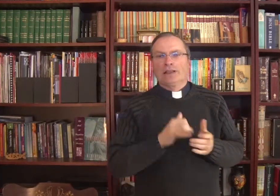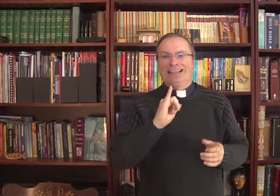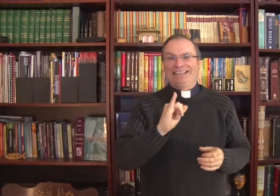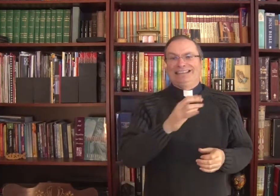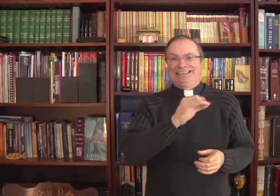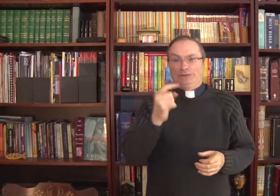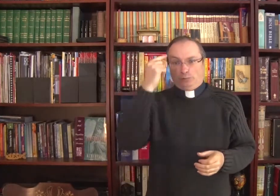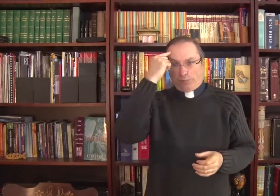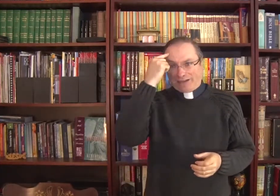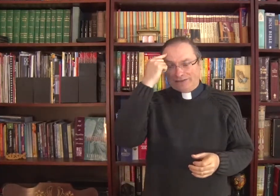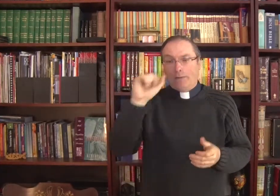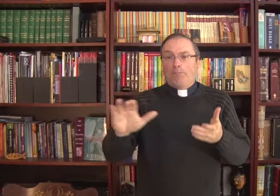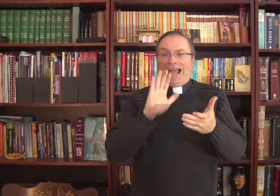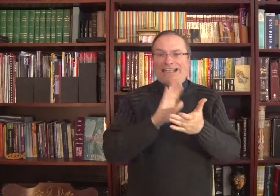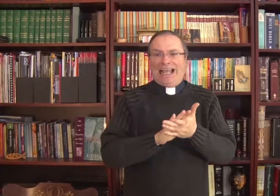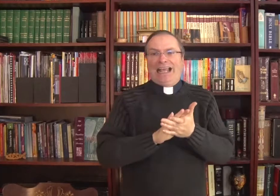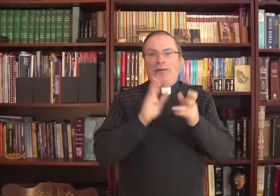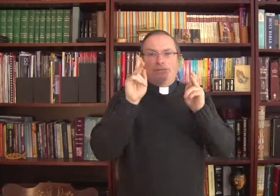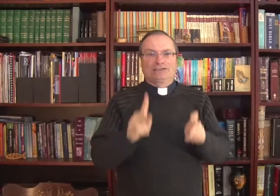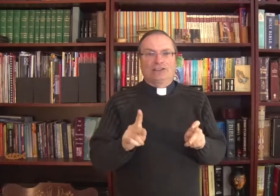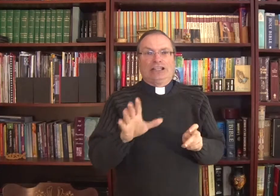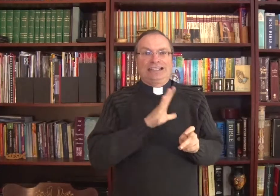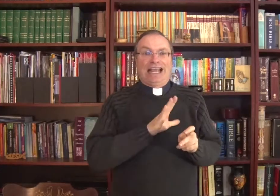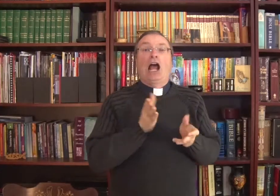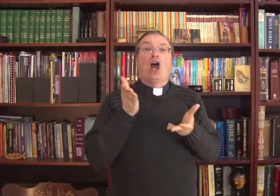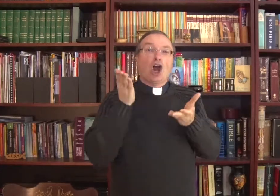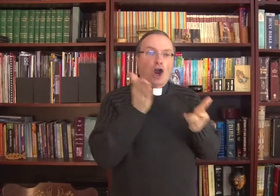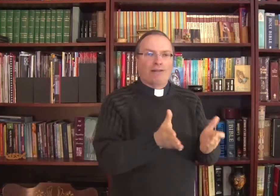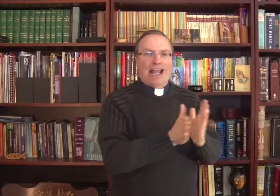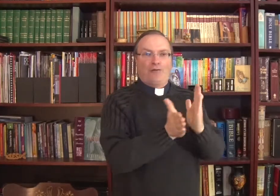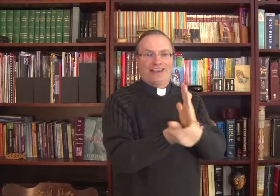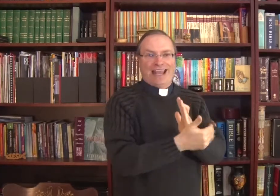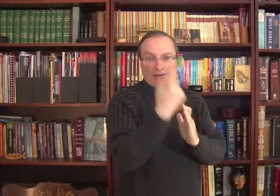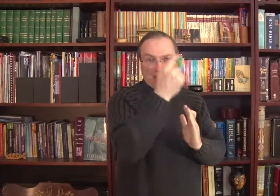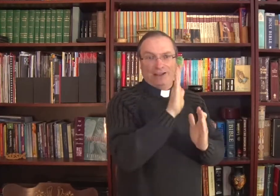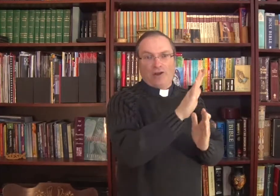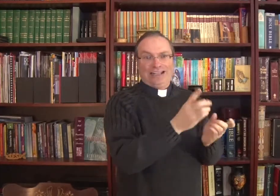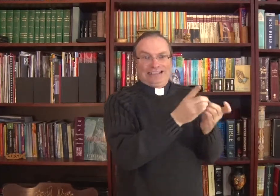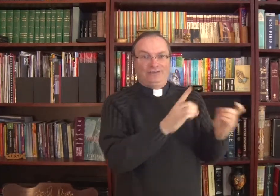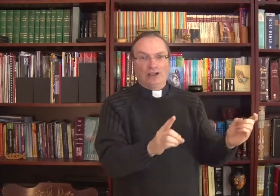Et si tu penses marier la personne qui a commis l’adultère par son divorce,